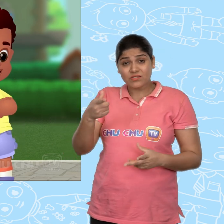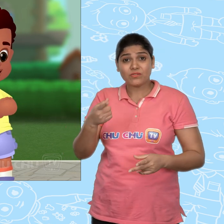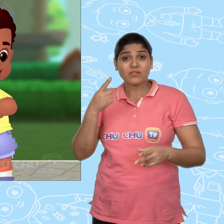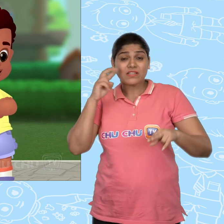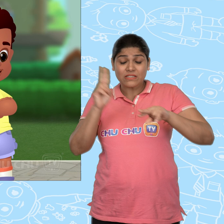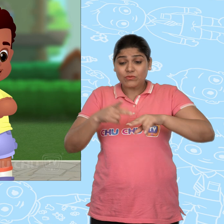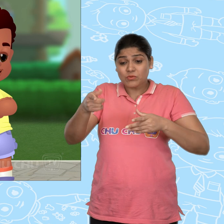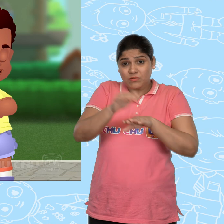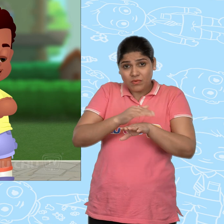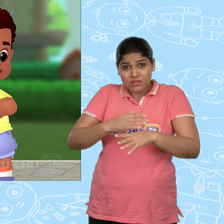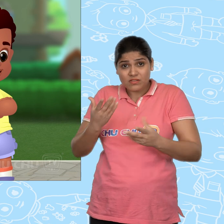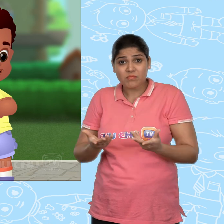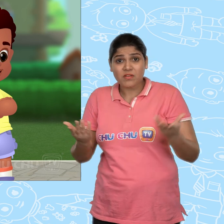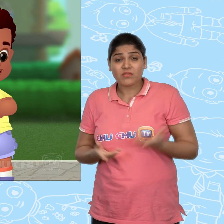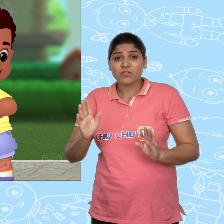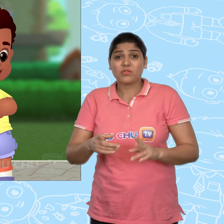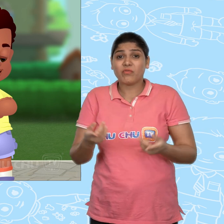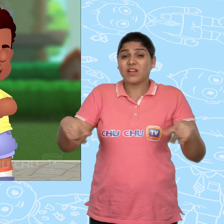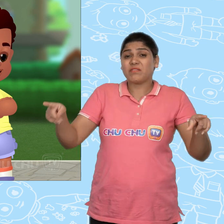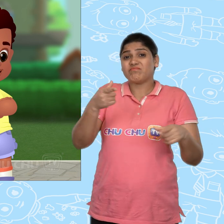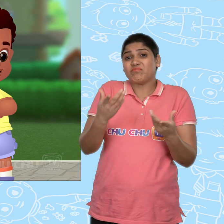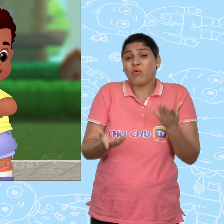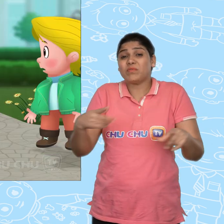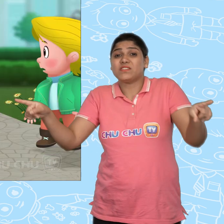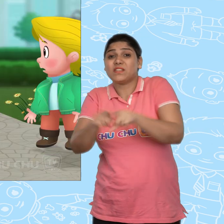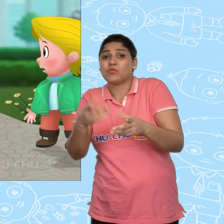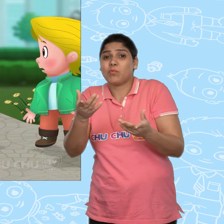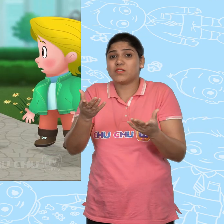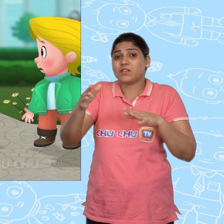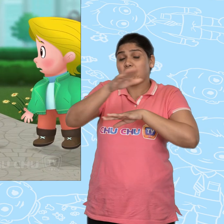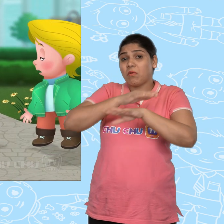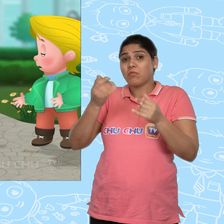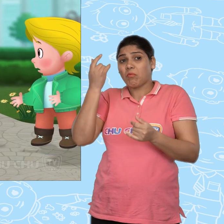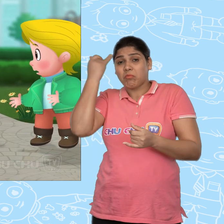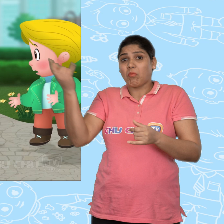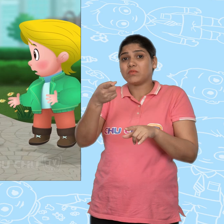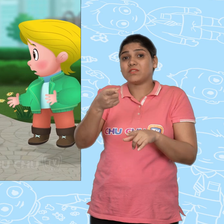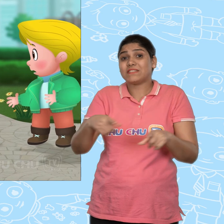अच्छा होगा अगर तुम उससे प्यार से पेश आओ तो। वर्ना वो भी तुम्हारे साथ चाल चलेगा...